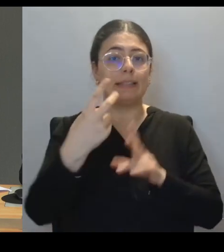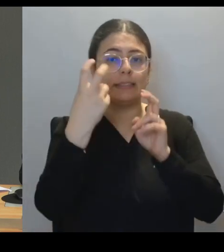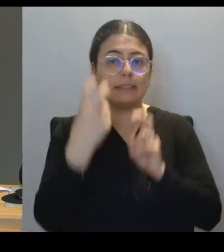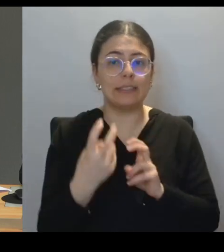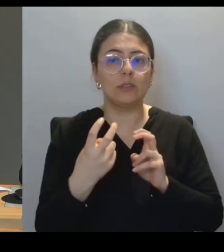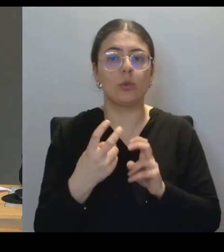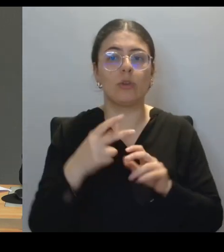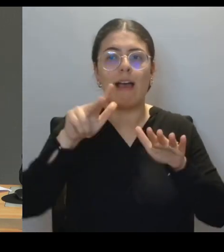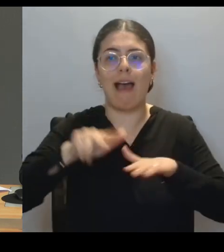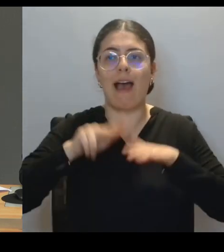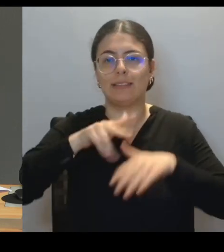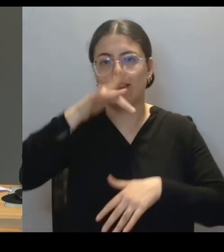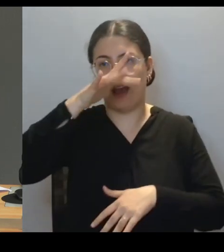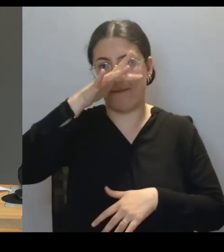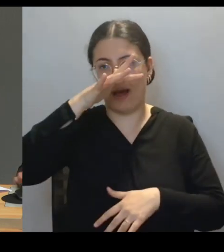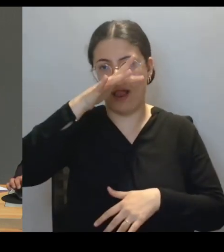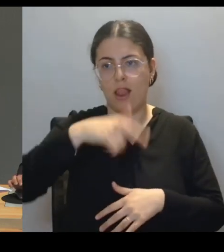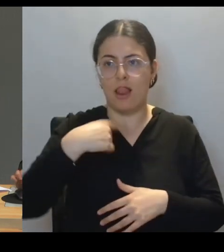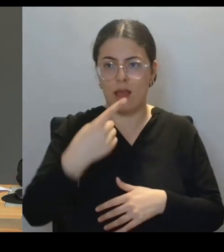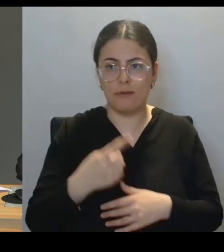Ich wünsche Ihnen schöne Osterferien. Die Sitzung ist geschlossen.